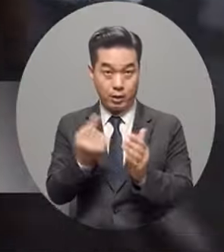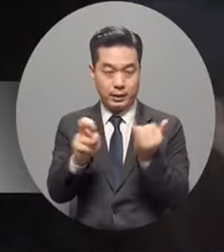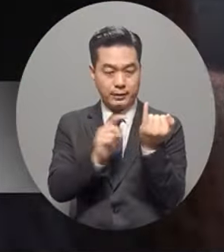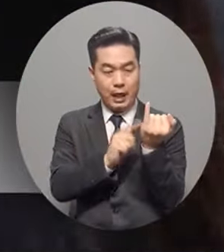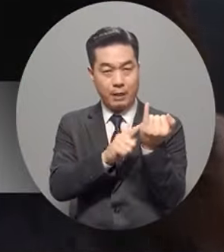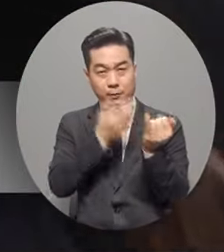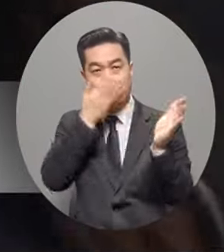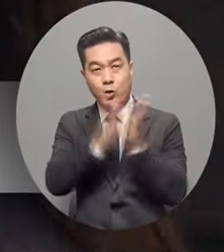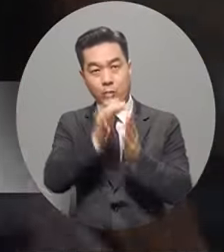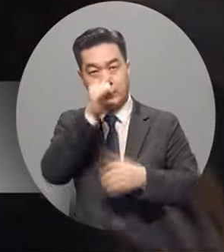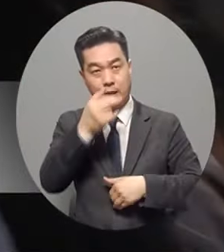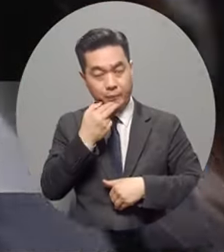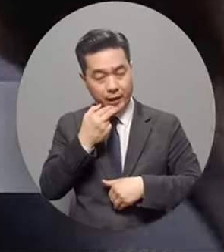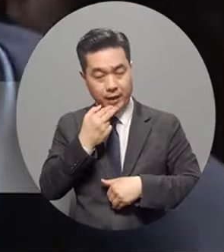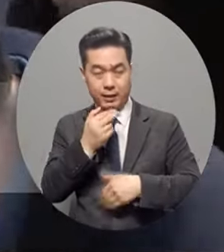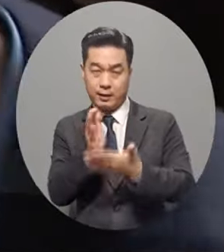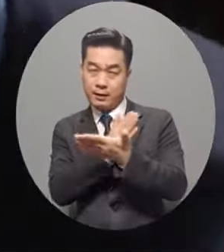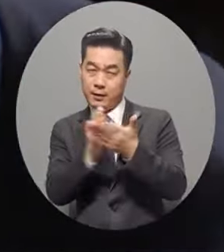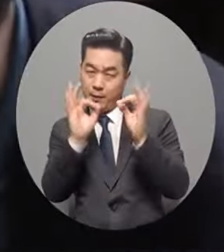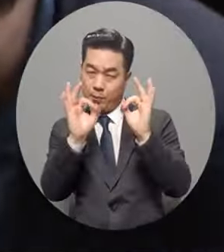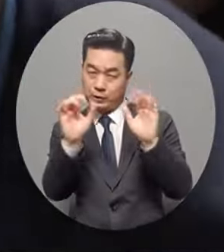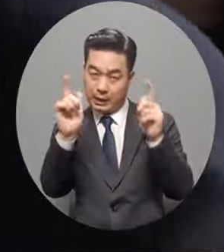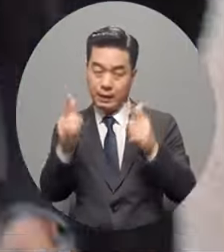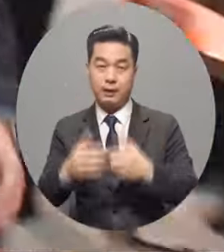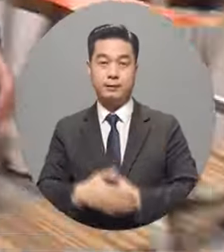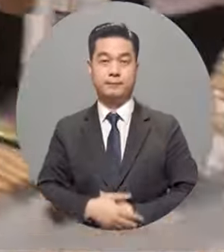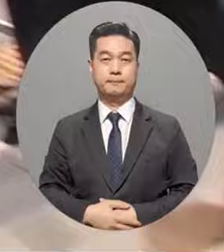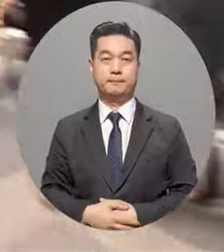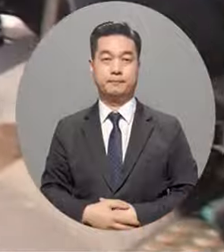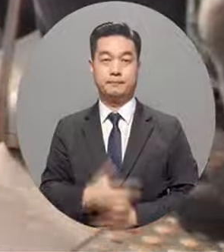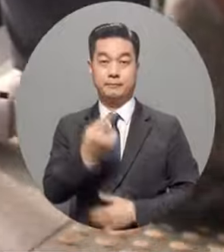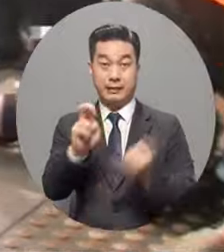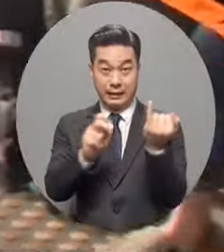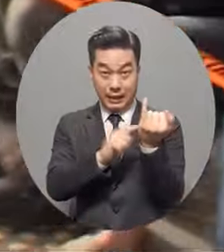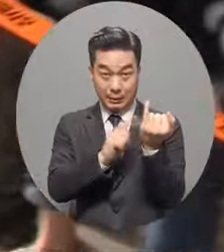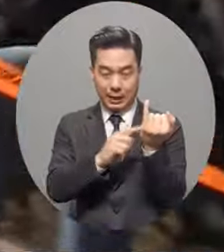남현희 씨의 공모 여부에 대해서는 판단을 내리지 않았습니다.